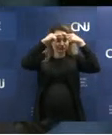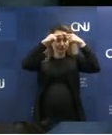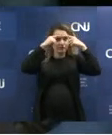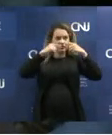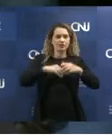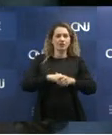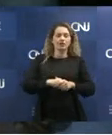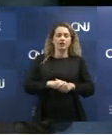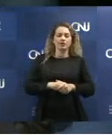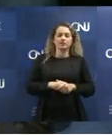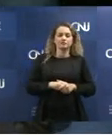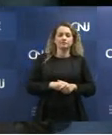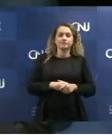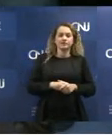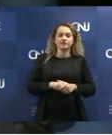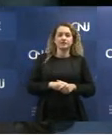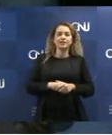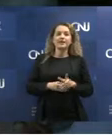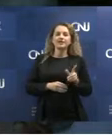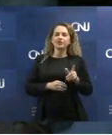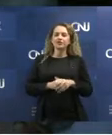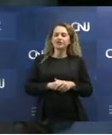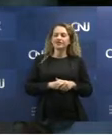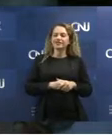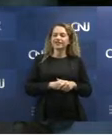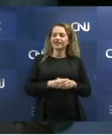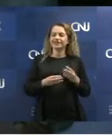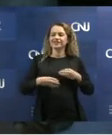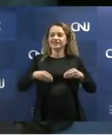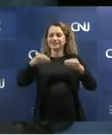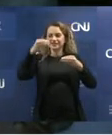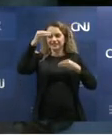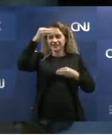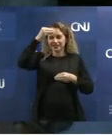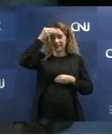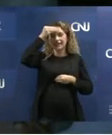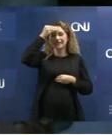e me veio à mente o seguinte.